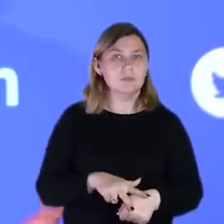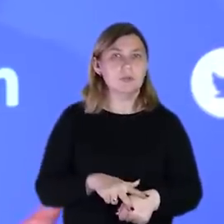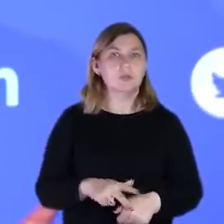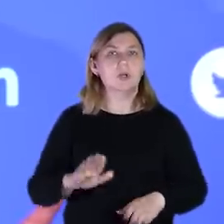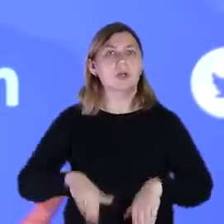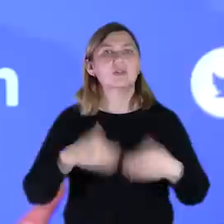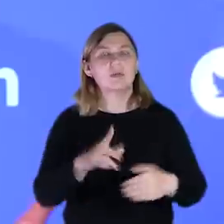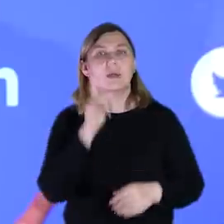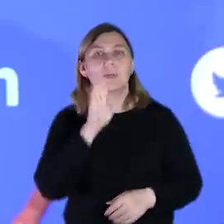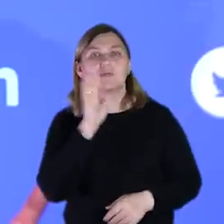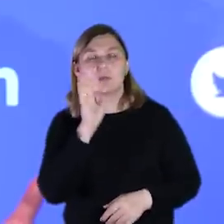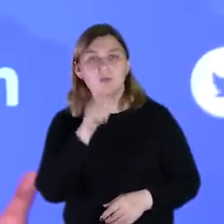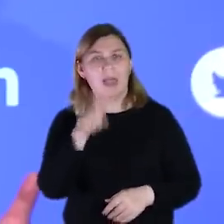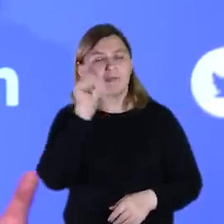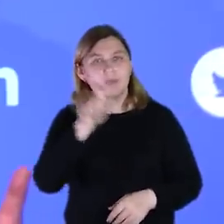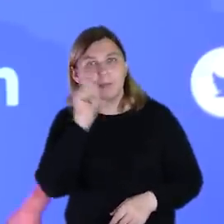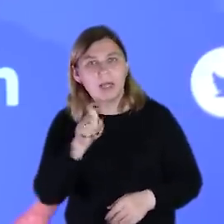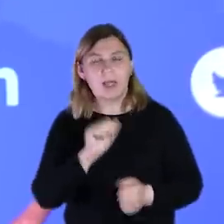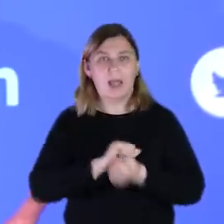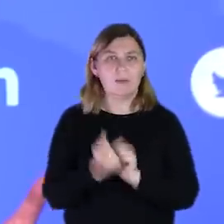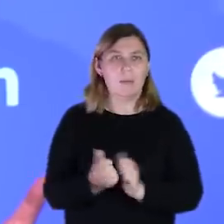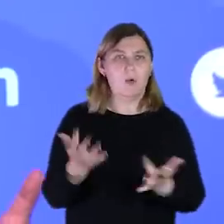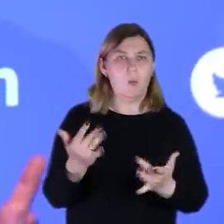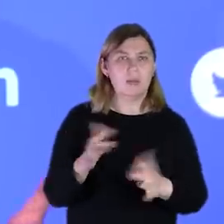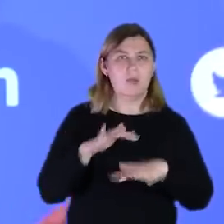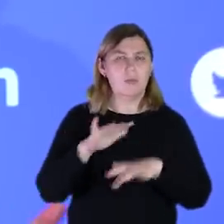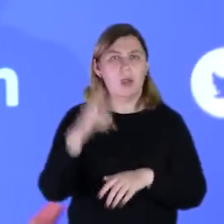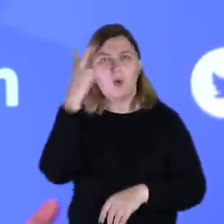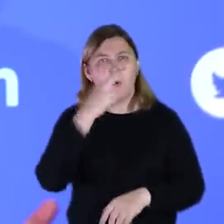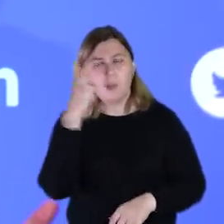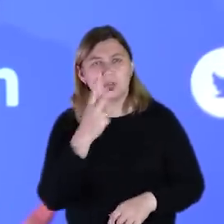dawały podejrzenie, że są szpiegami albo są podatne na wpływy komunistyczne.